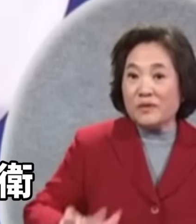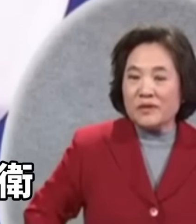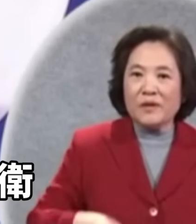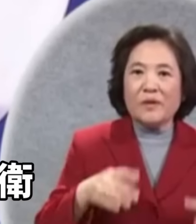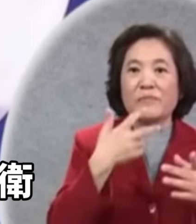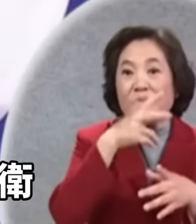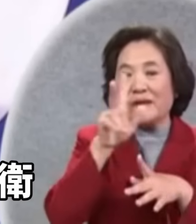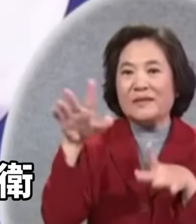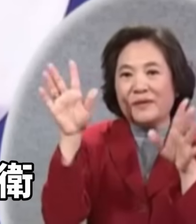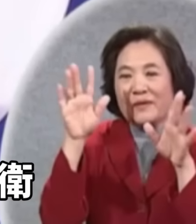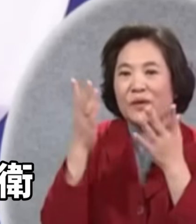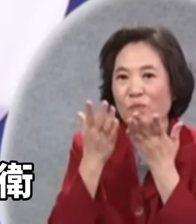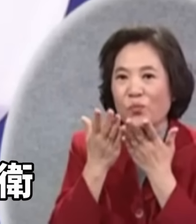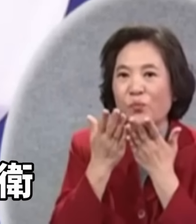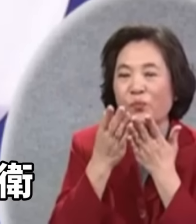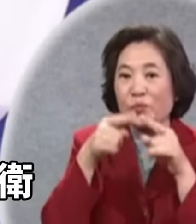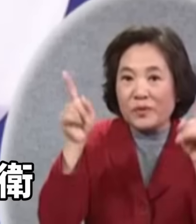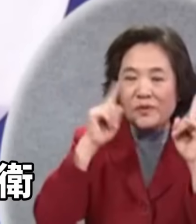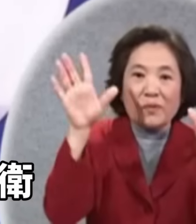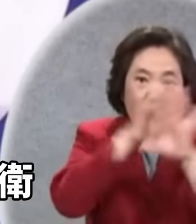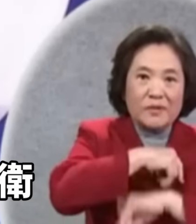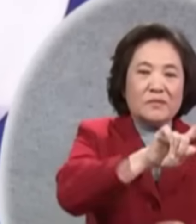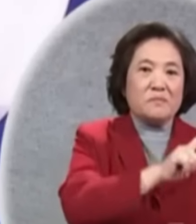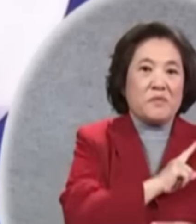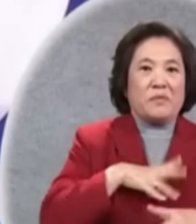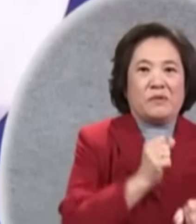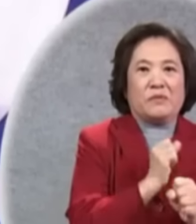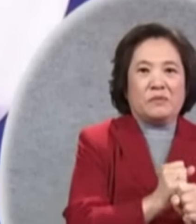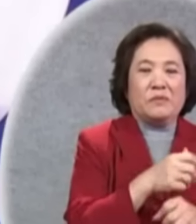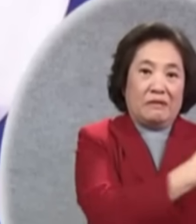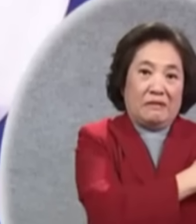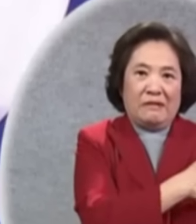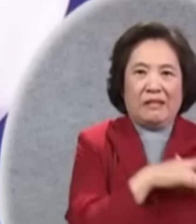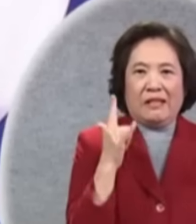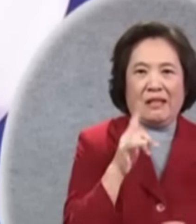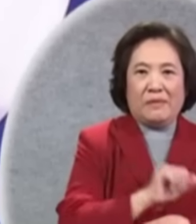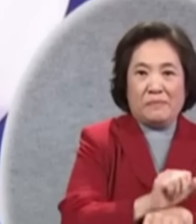晚上騎個野狼摩托車到飯店當警衛 八個小時一樣快樂